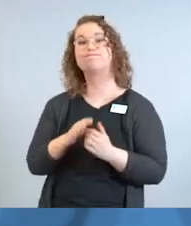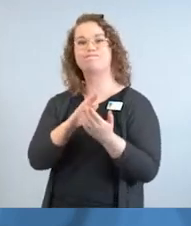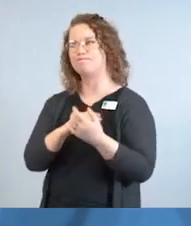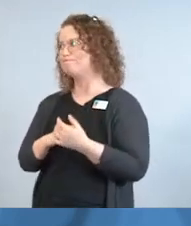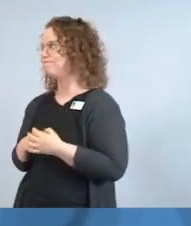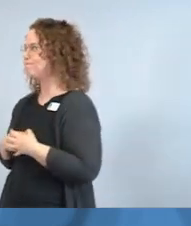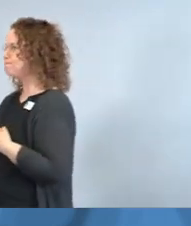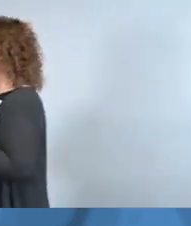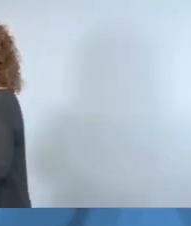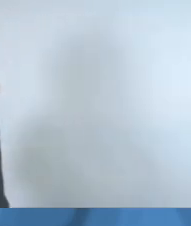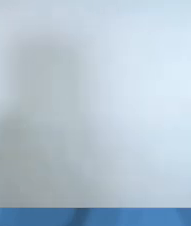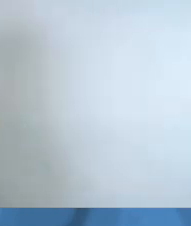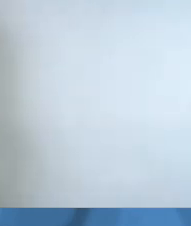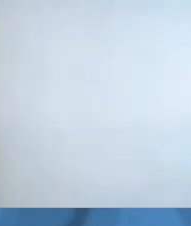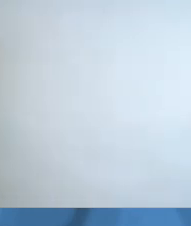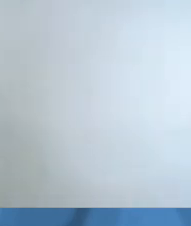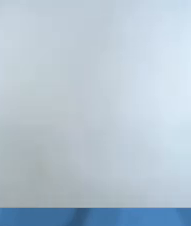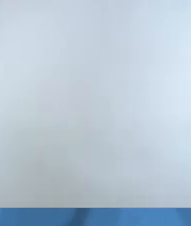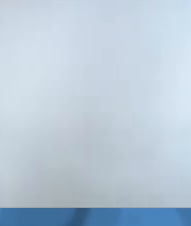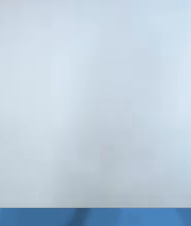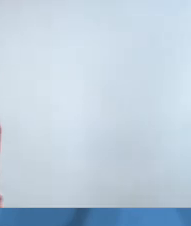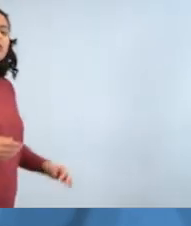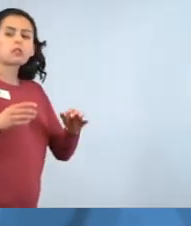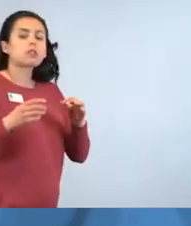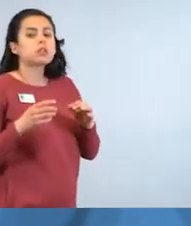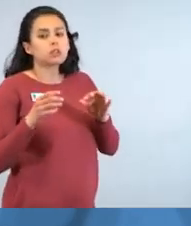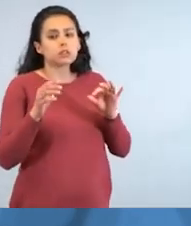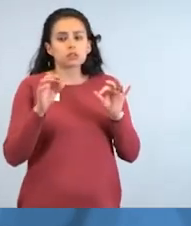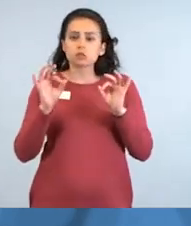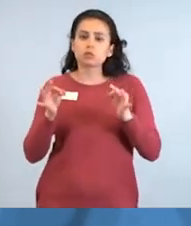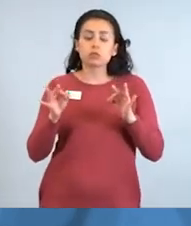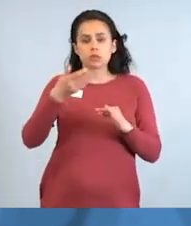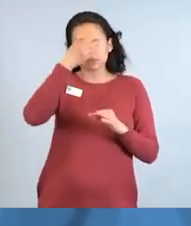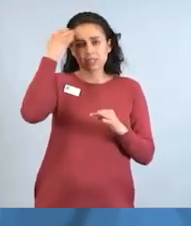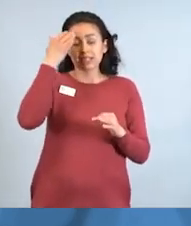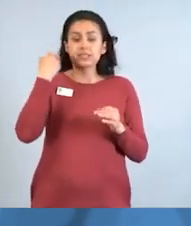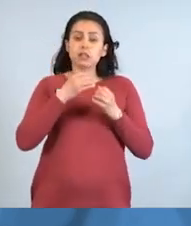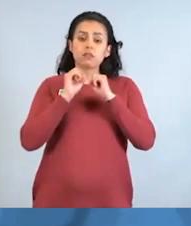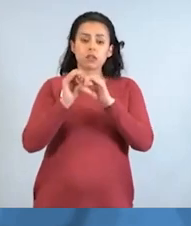Miten kesä vaikuttaa rokotuksiin? Jatkuvatko rokotukset kesän ajan kaikissa kunnissa,